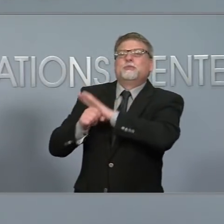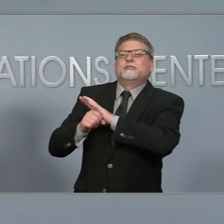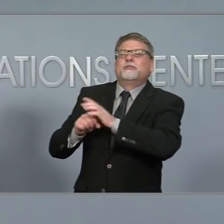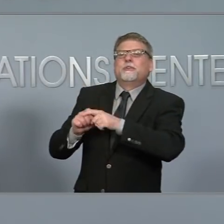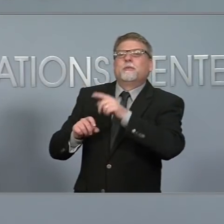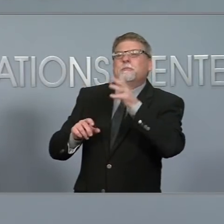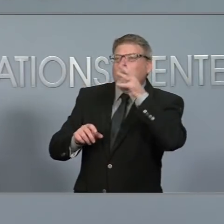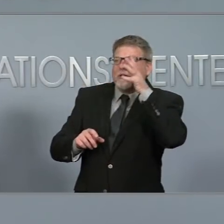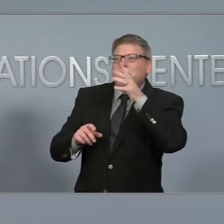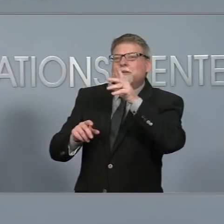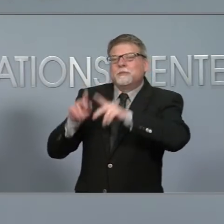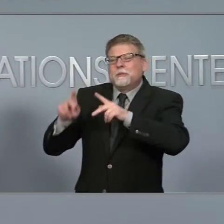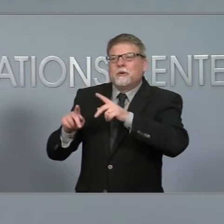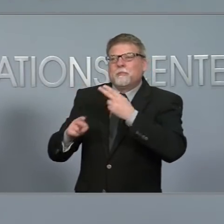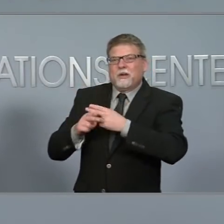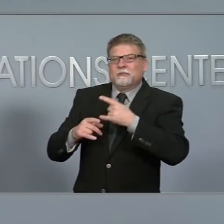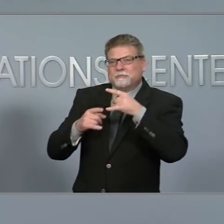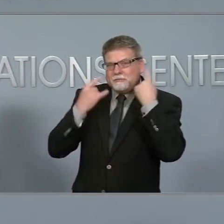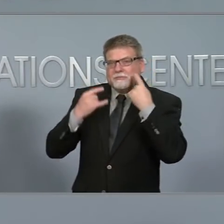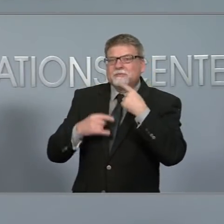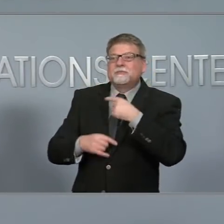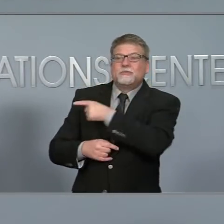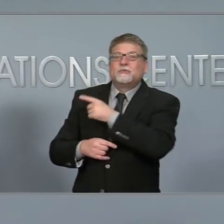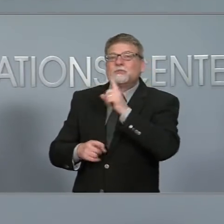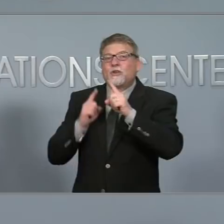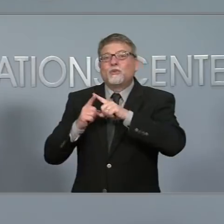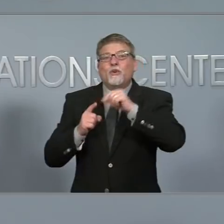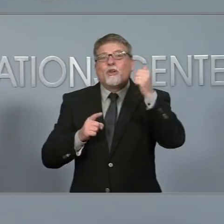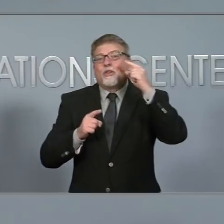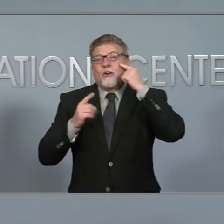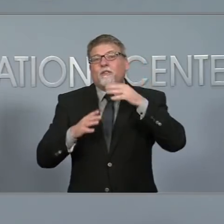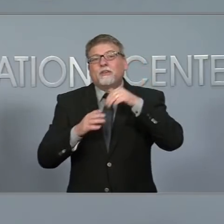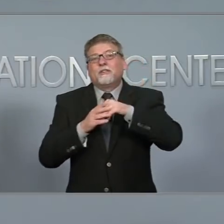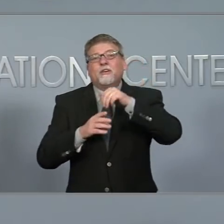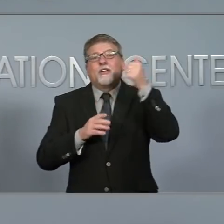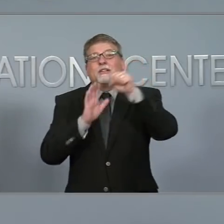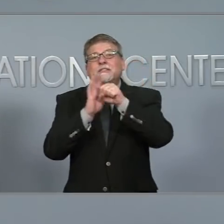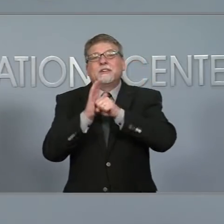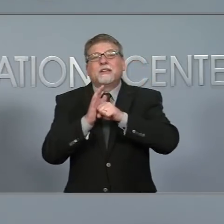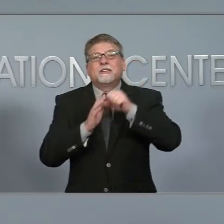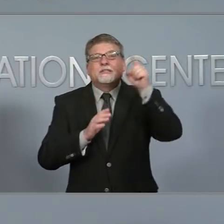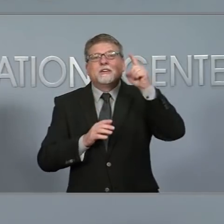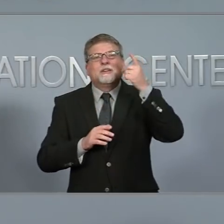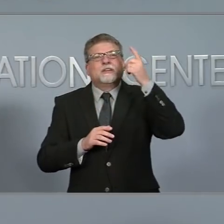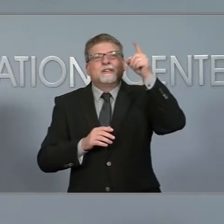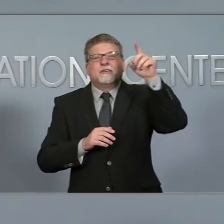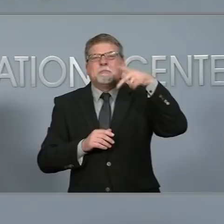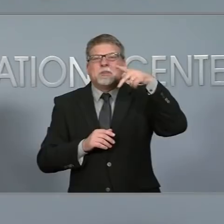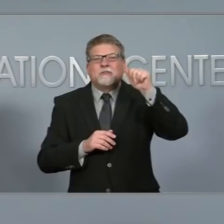ha dicho para cerciorarnos de que los jóvenes los niños se vacune otra